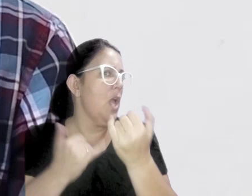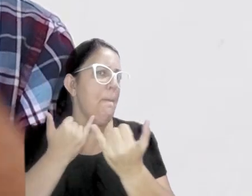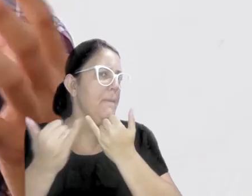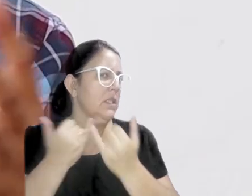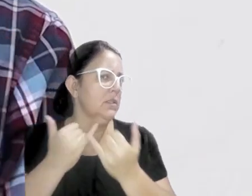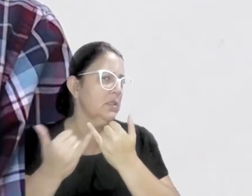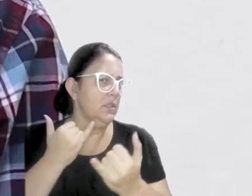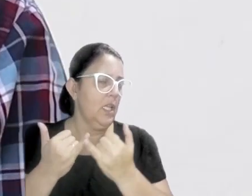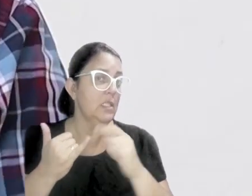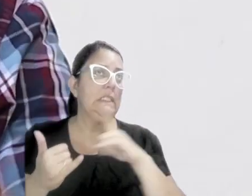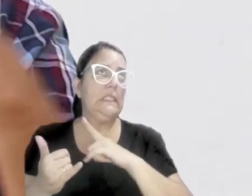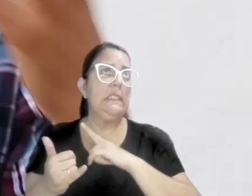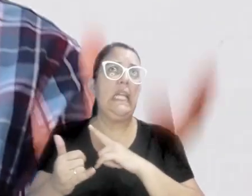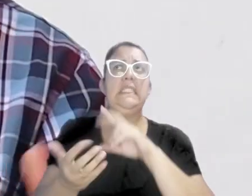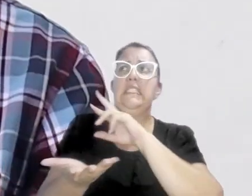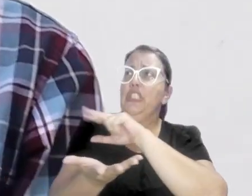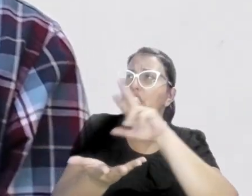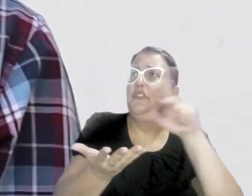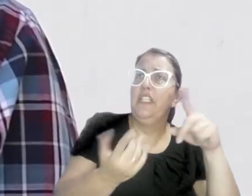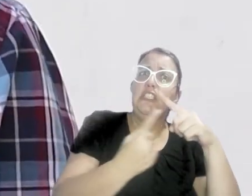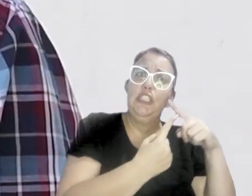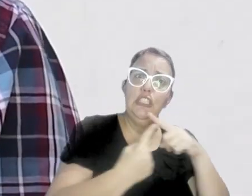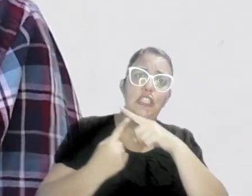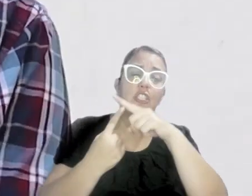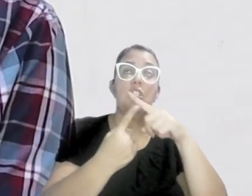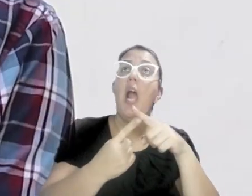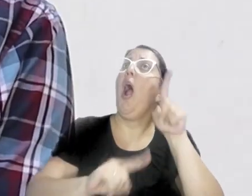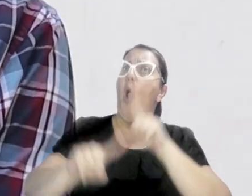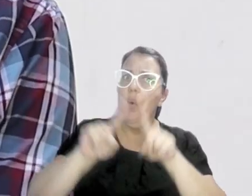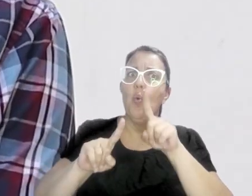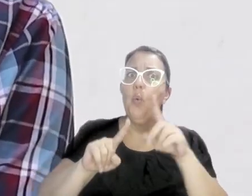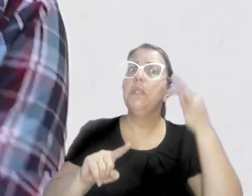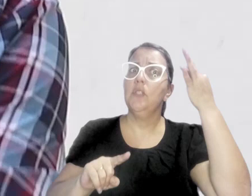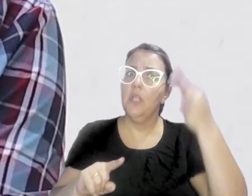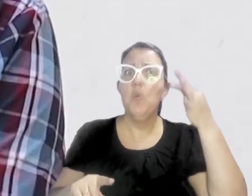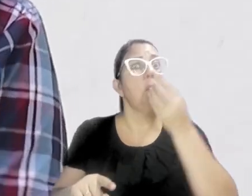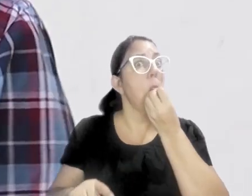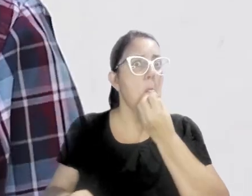E esses projetos foram tendo várias caras, várias versões, umas até de cunho bastante ambientalista.